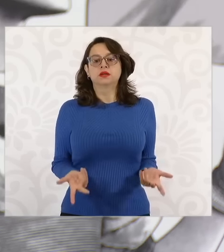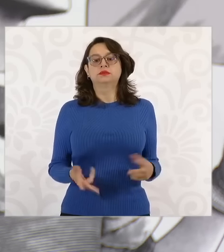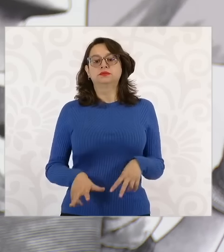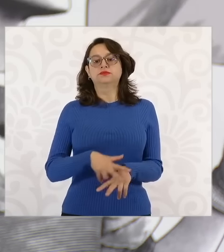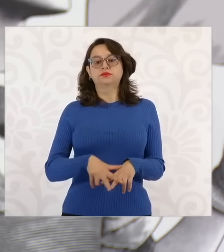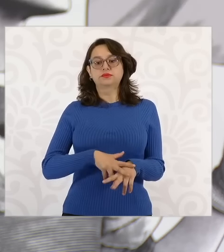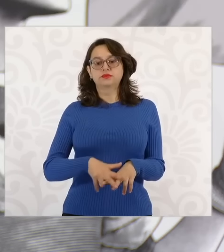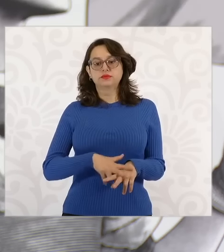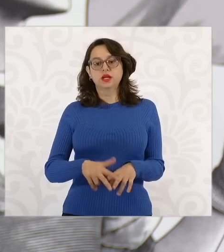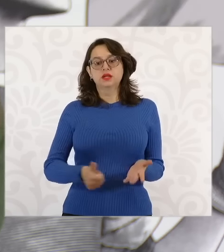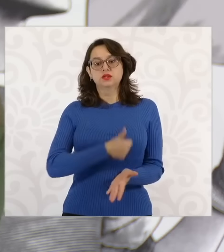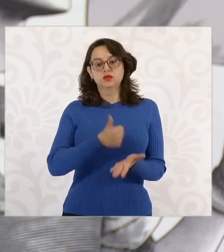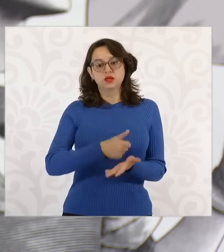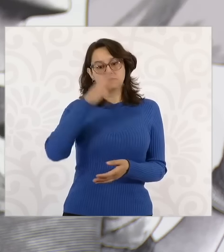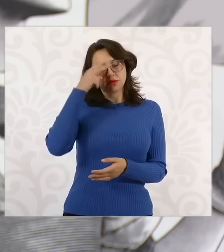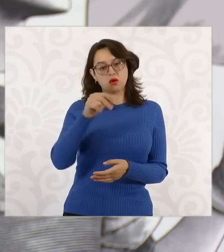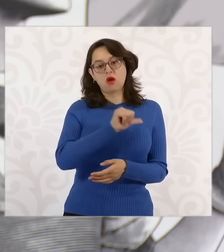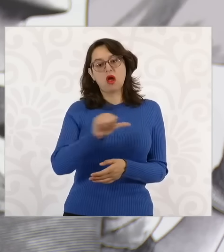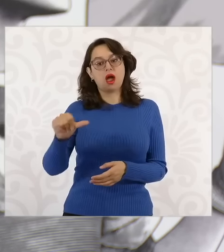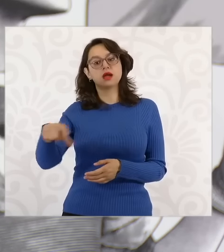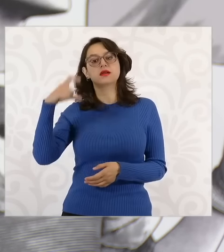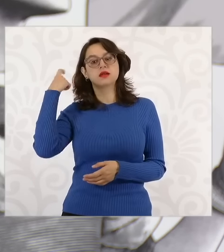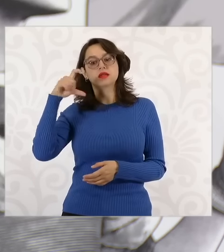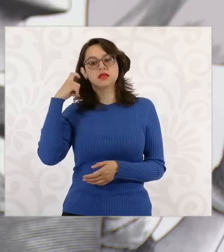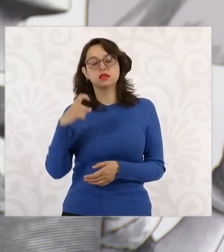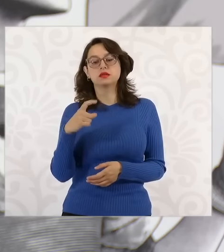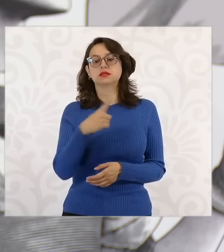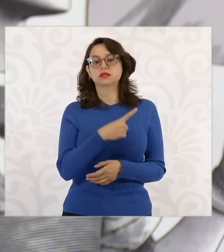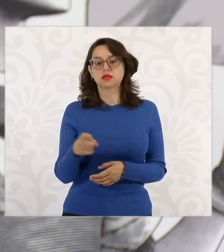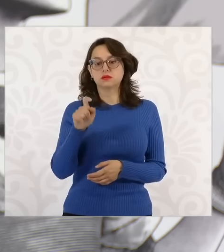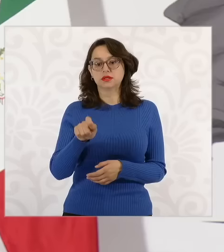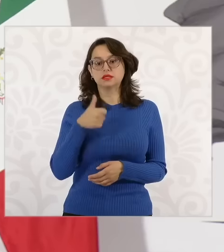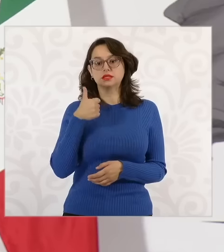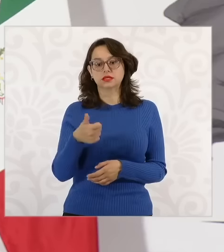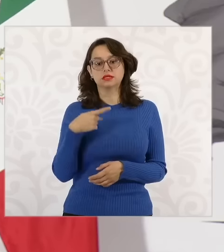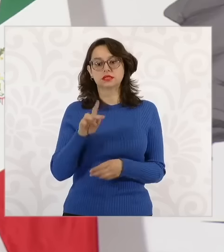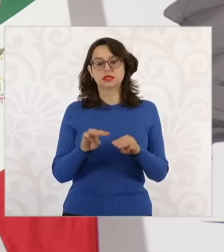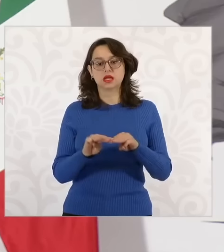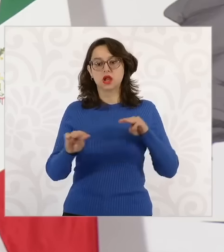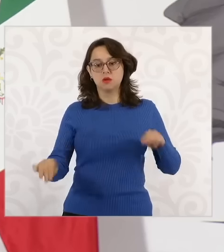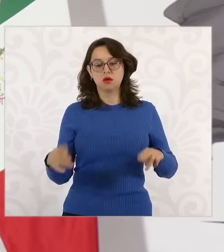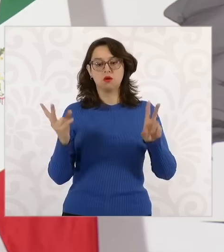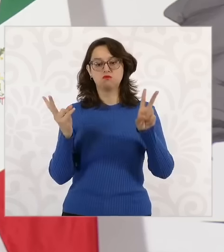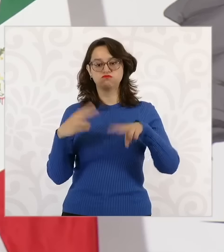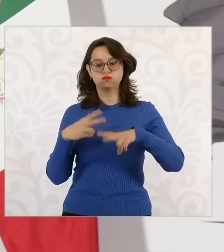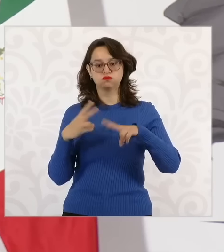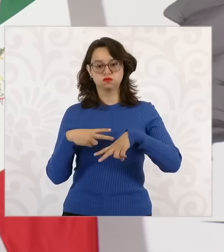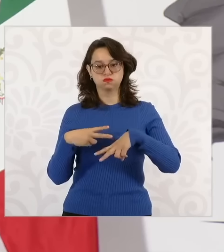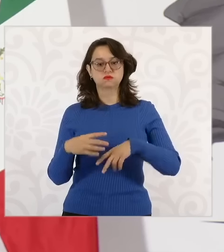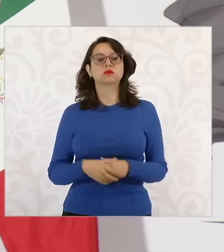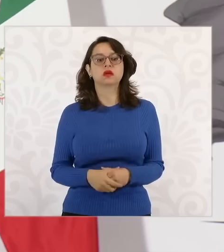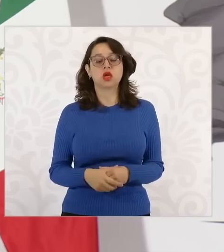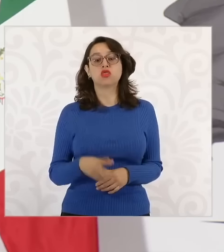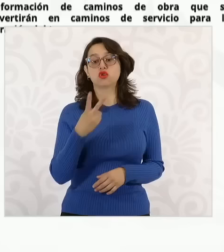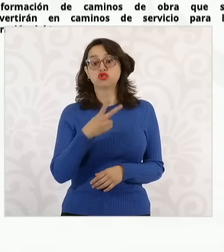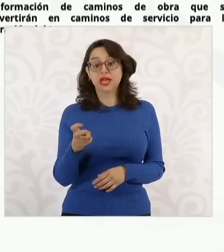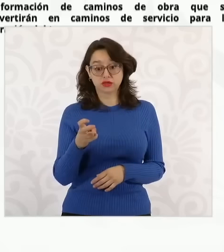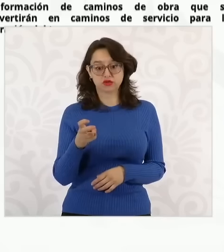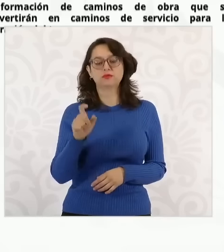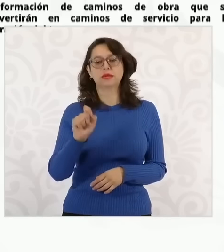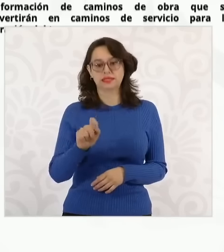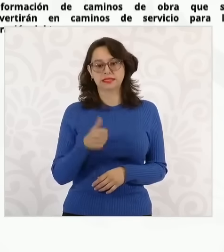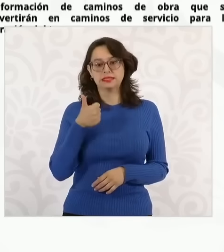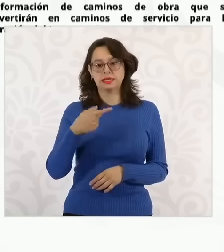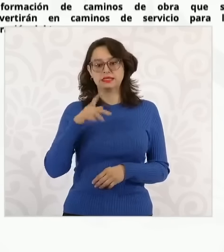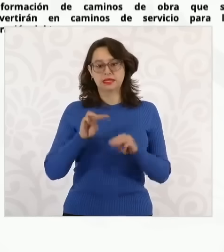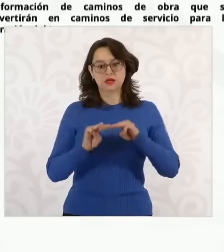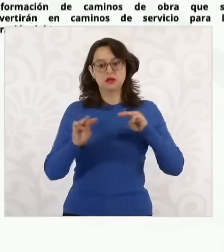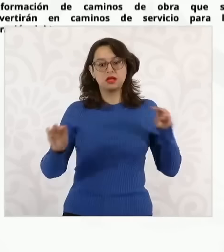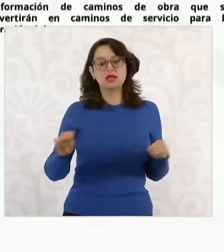haciendo de Ciudad de México a Querétaro? Son 226 km de vía doble. De estos 226 km, 119 km vamos en